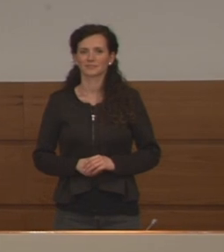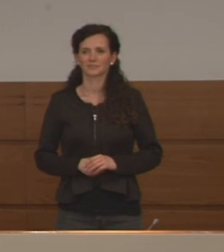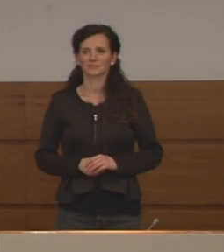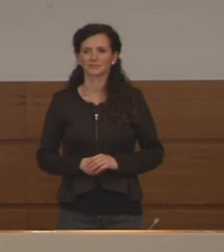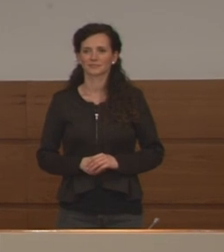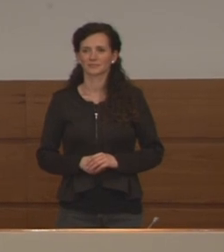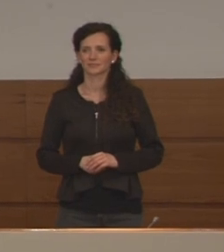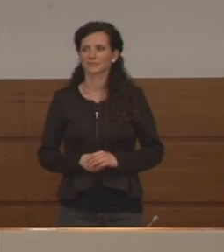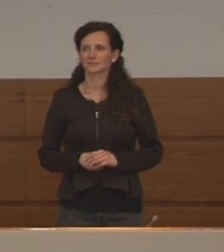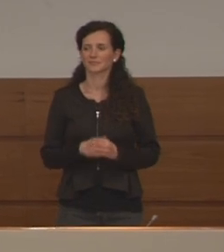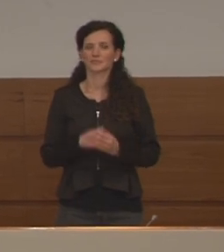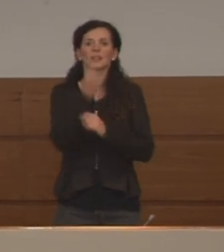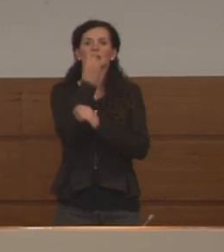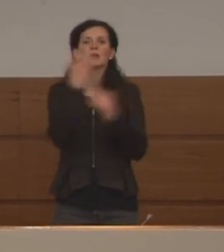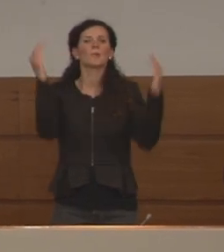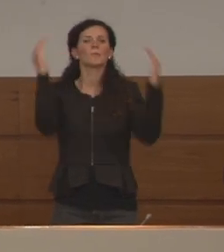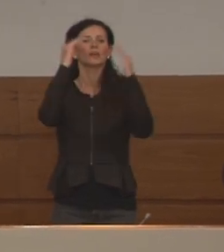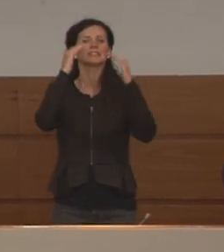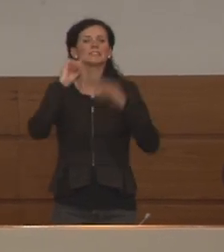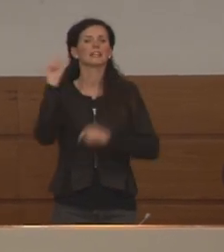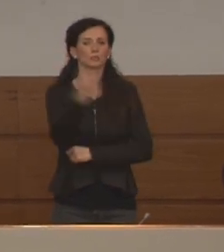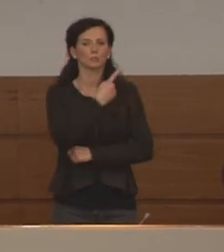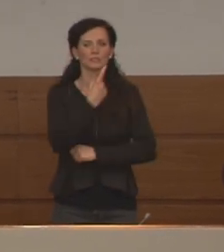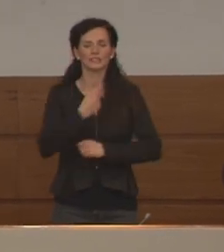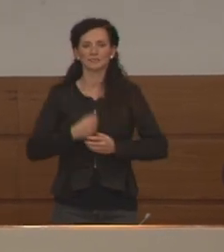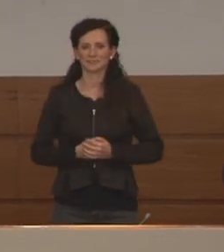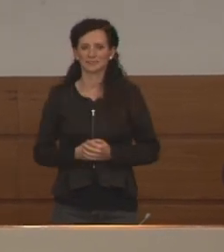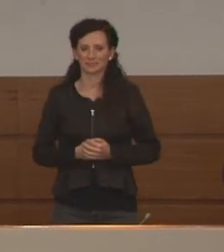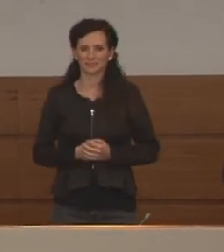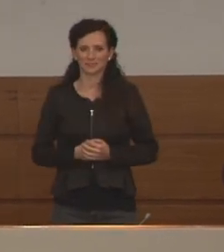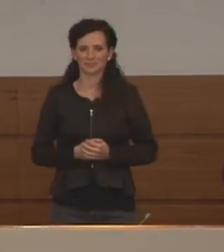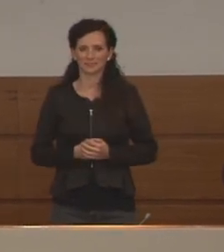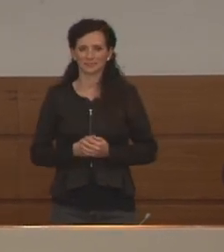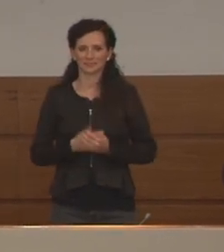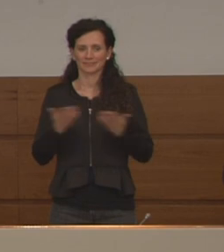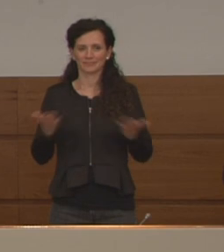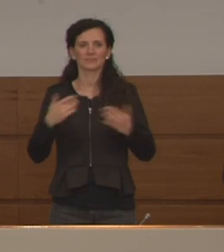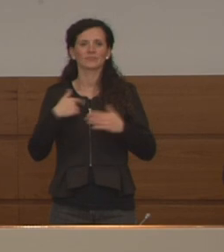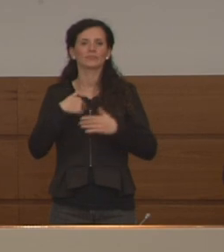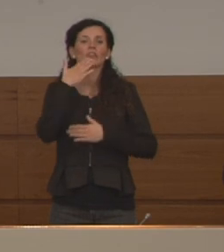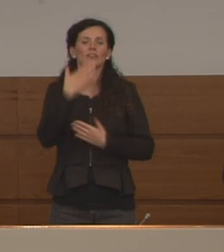Buonasera, buonasera a tutti. Allora, intanto ringraziamo Susanna Di Pietra